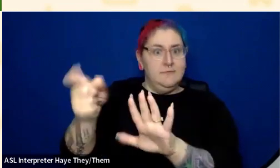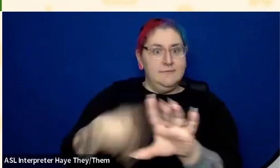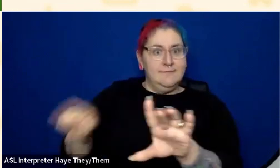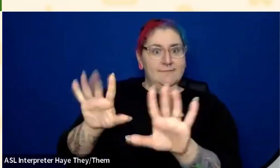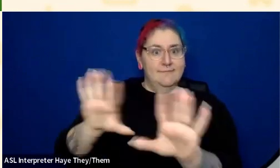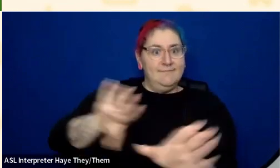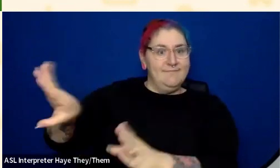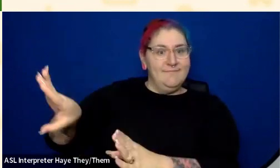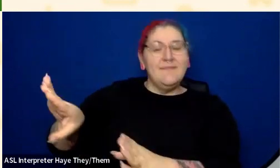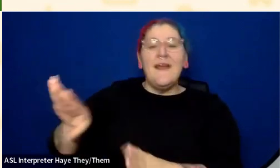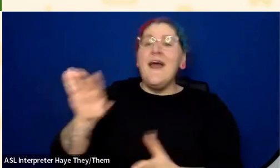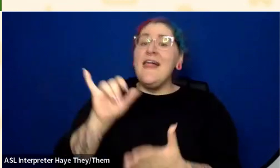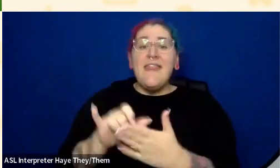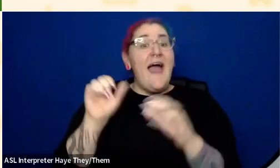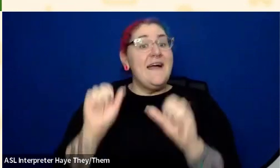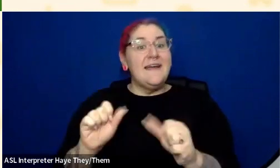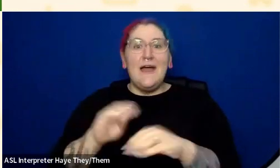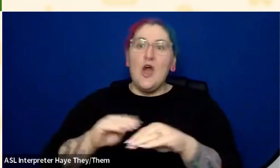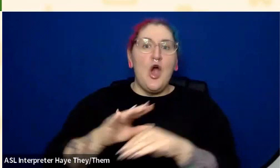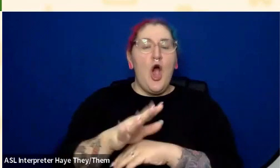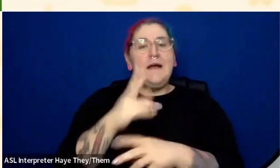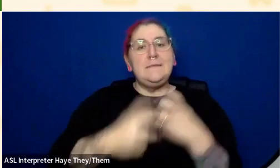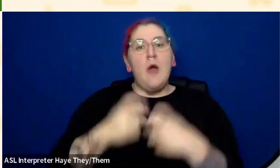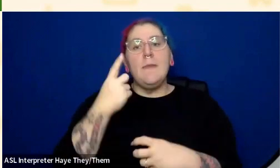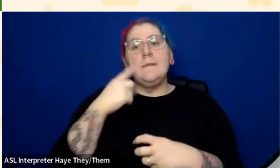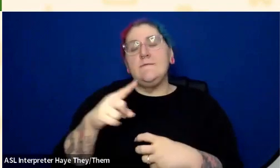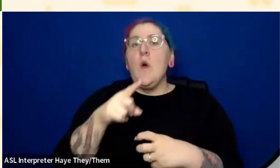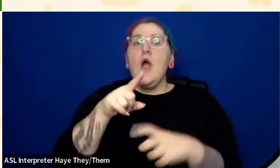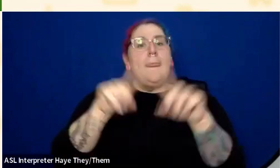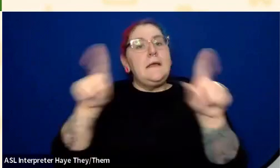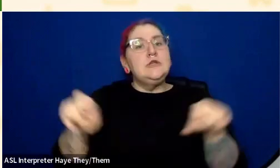para los lectores de pantalla, proporciona una gran distracción, lo que interfiere